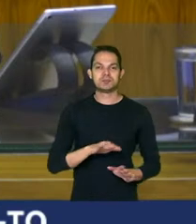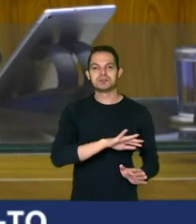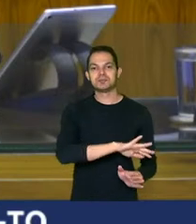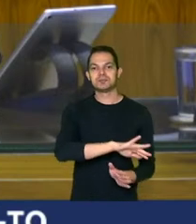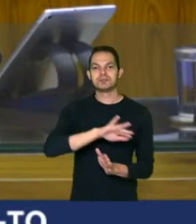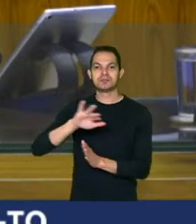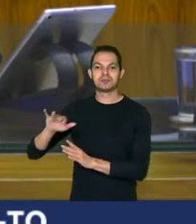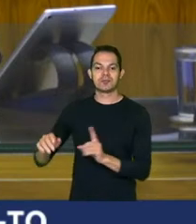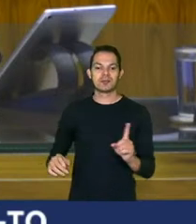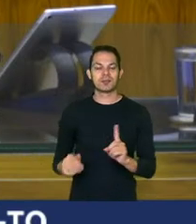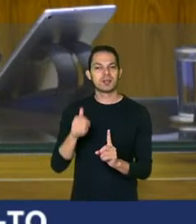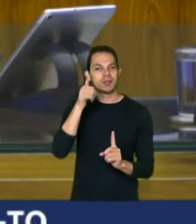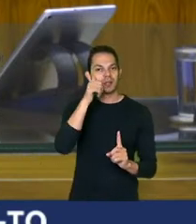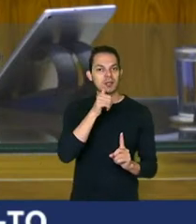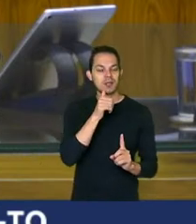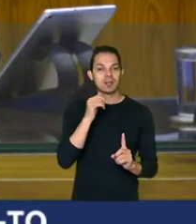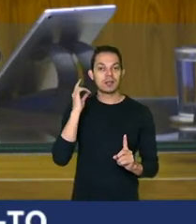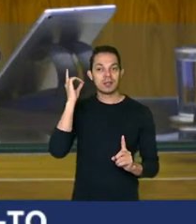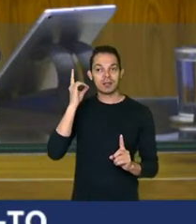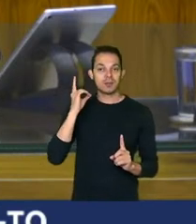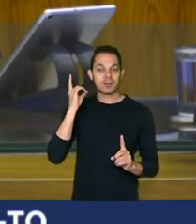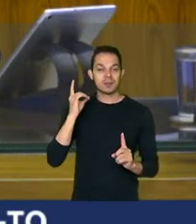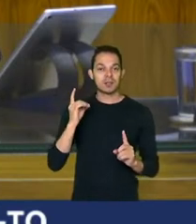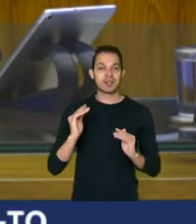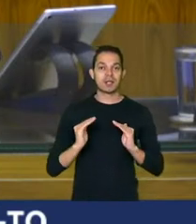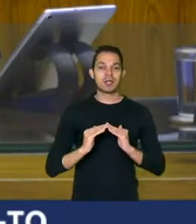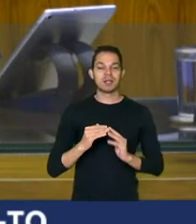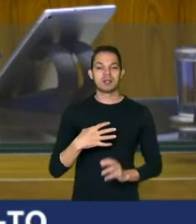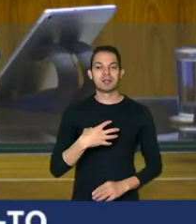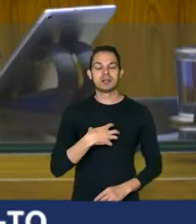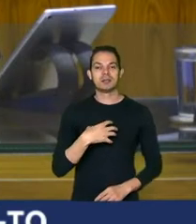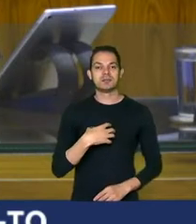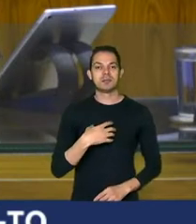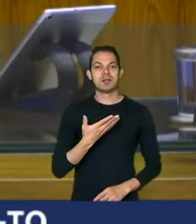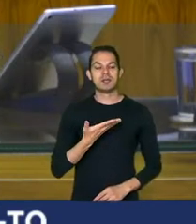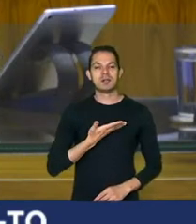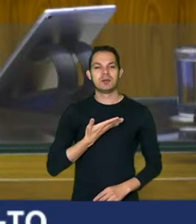SATISFAÇÃO, VAMOS OUVIR A DEPUTADA BAIANA , COMPANHEIRA DE LONGAS DATAS, FOI SENADORA